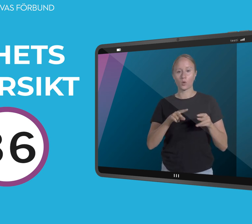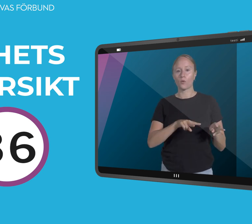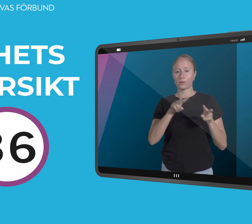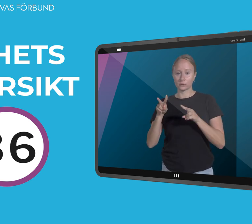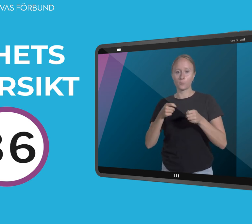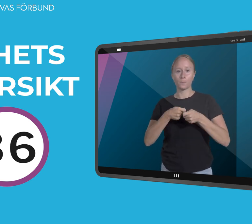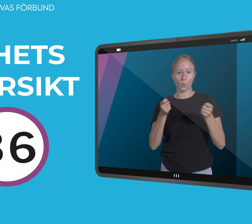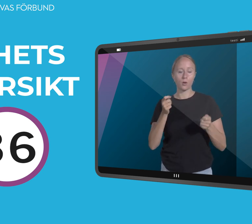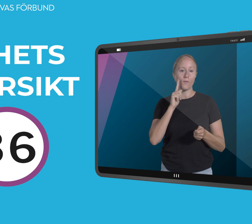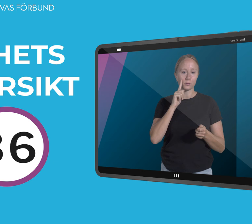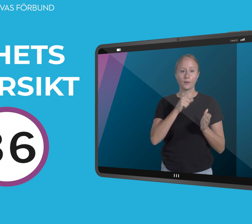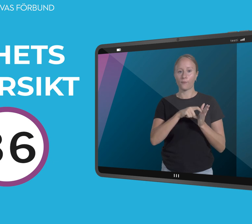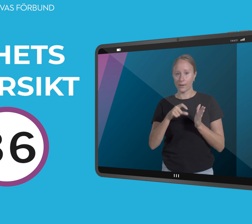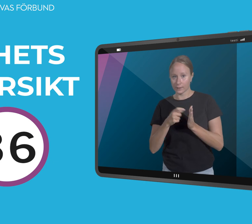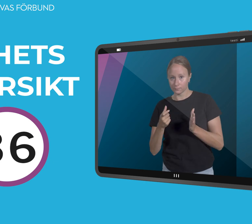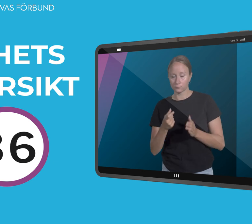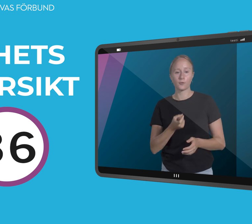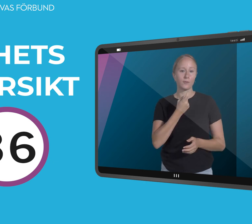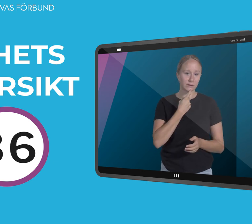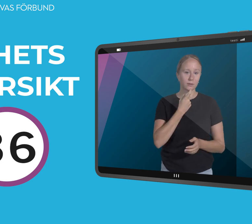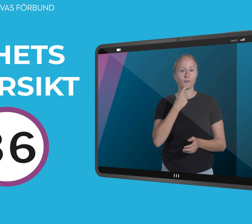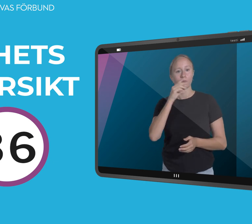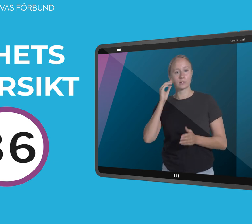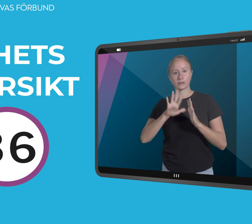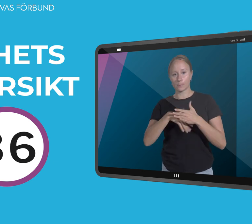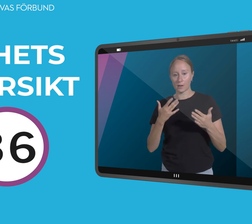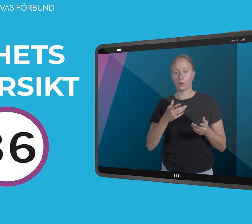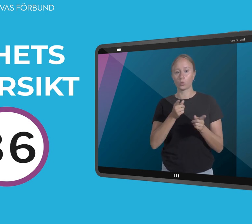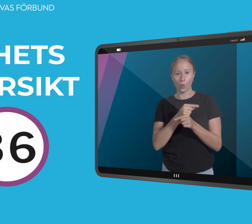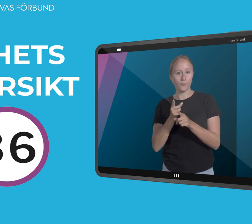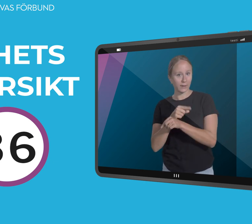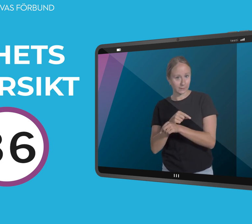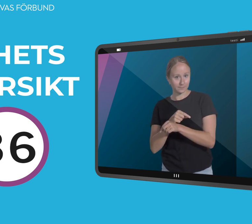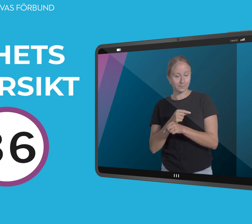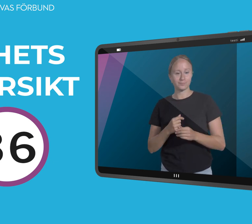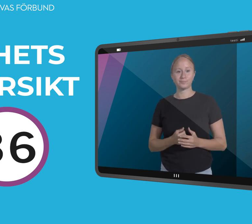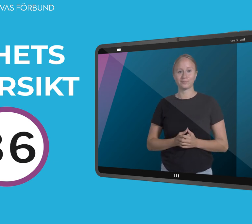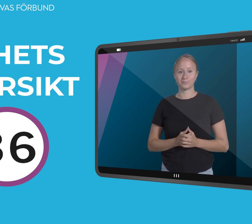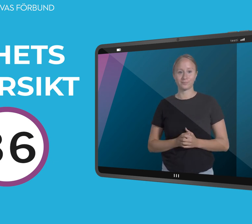Översikterna publiceras varje vecka, turvis på finskt och finlandssvenskt teckenspråk.